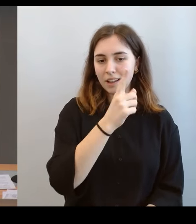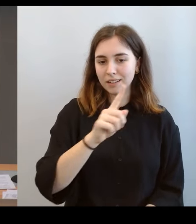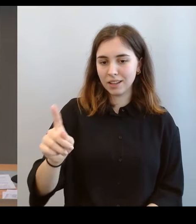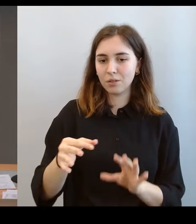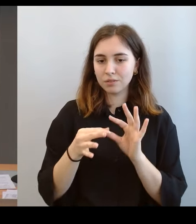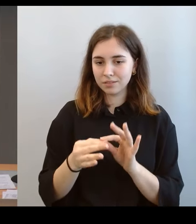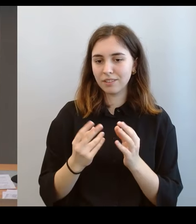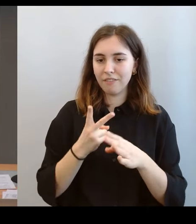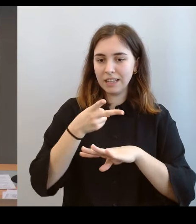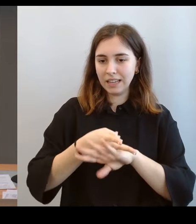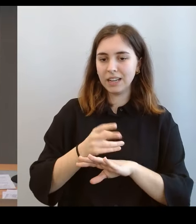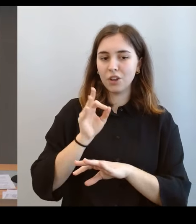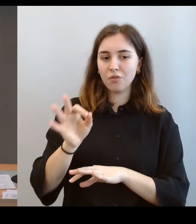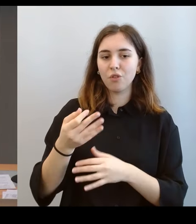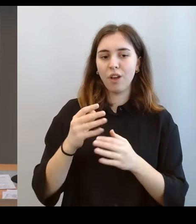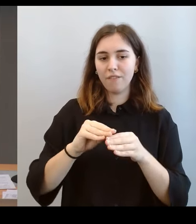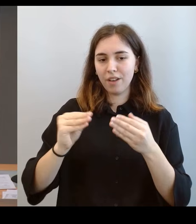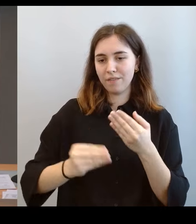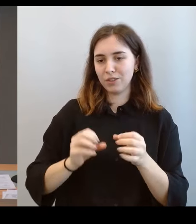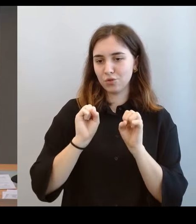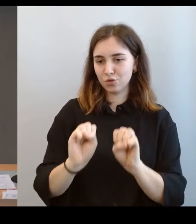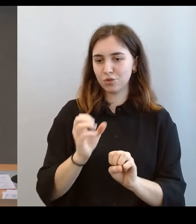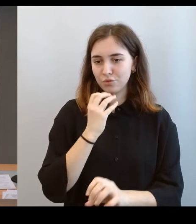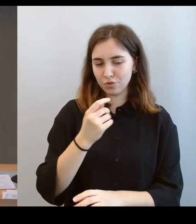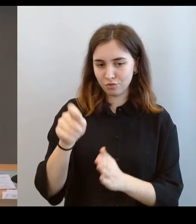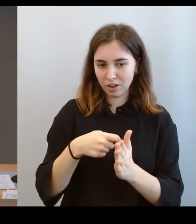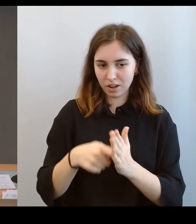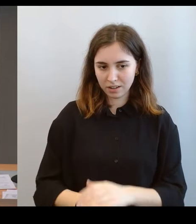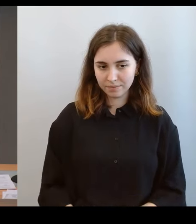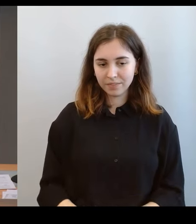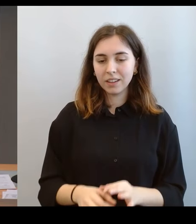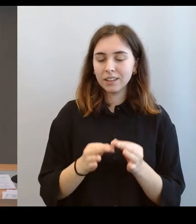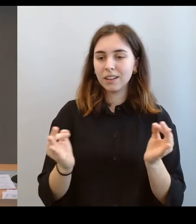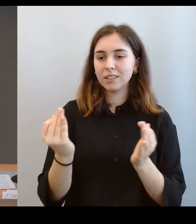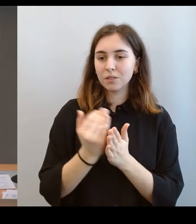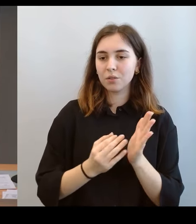Tagesordnungspunkt acht Drucksache 19/1008. Wahl eines Mitglieds sowie